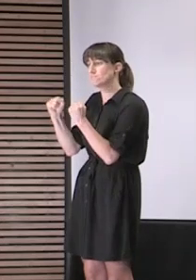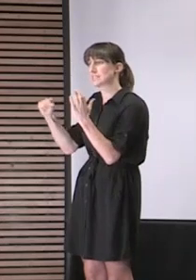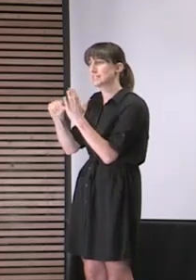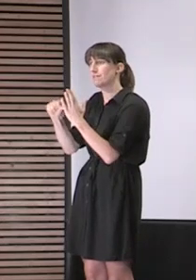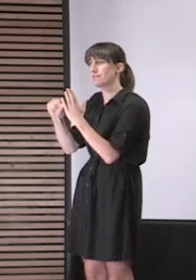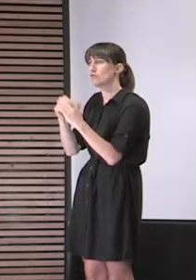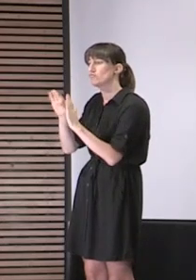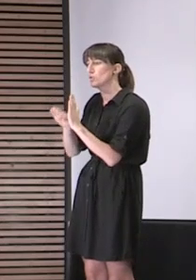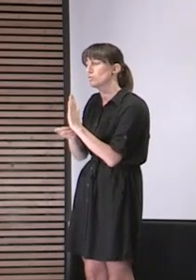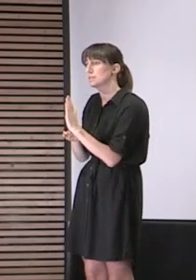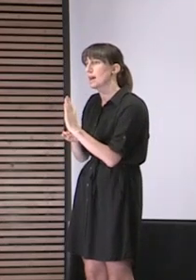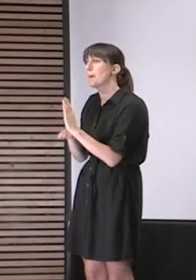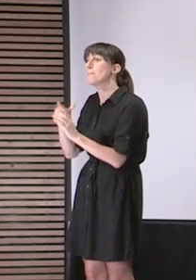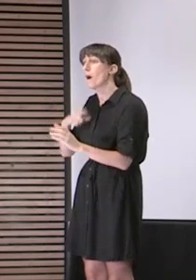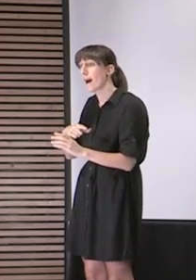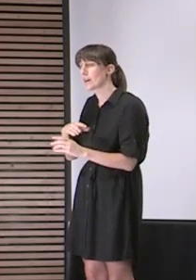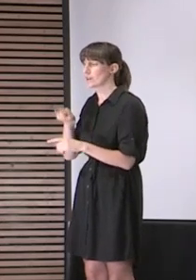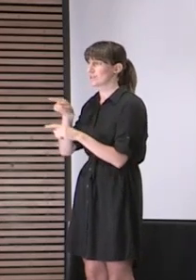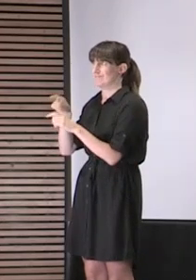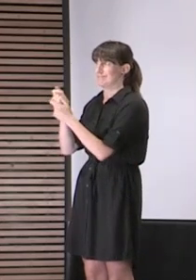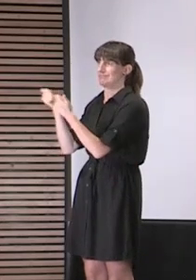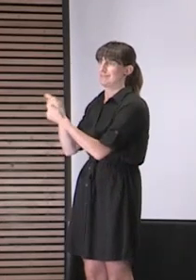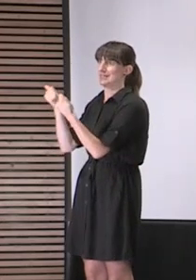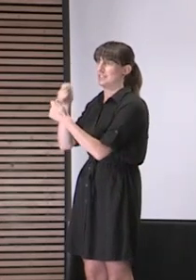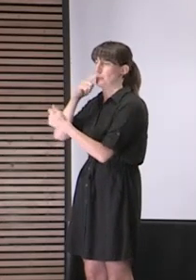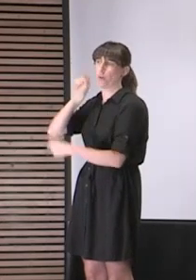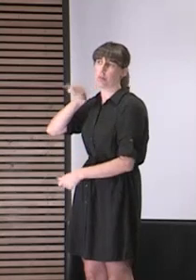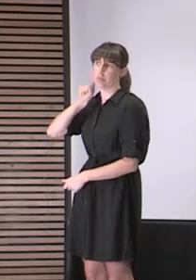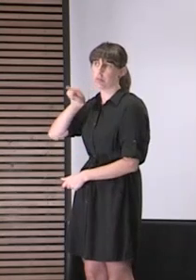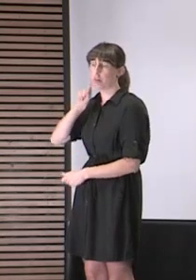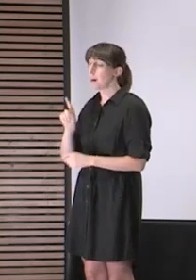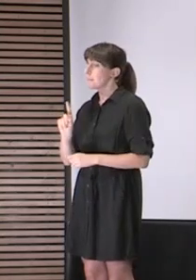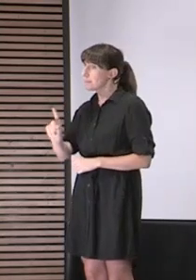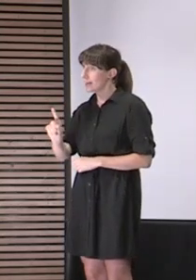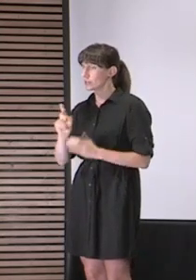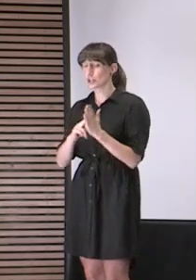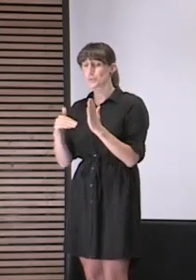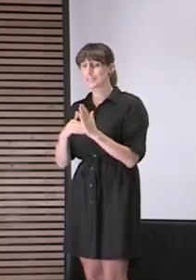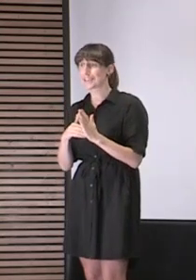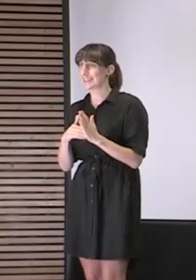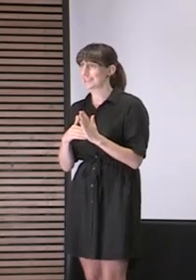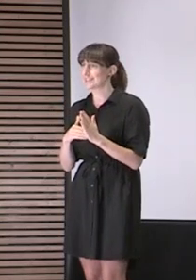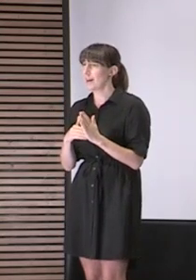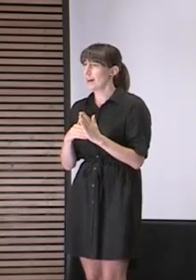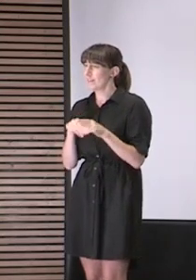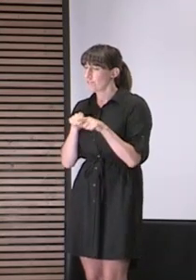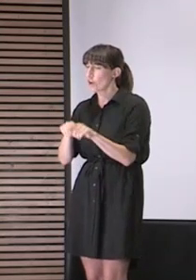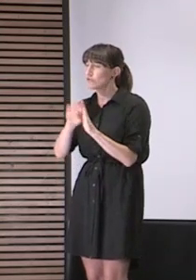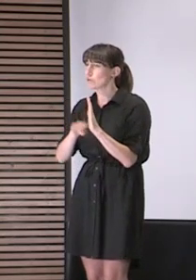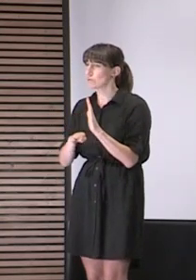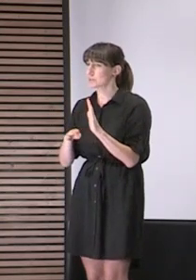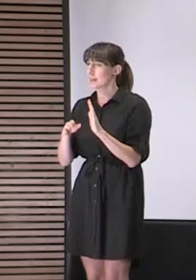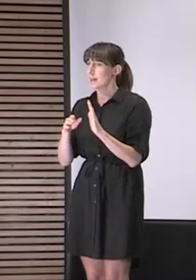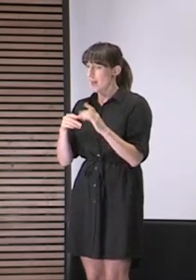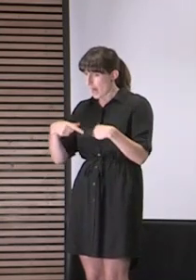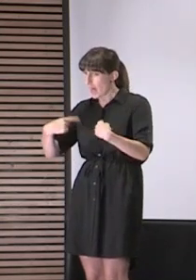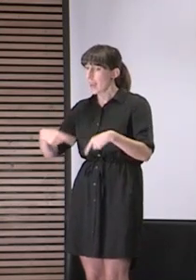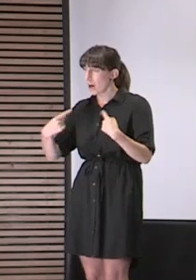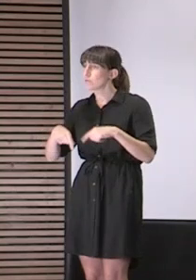en países donde las reglas